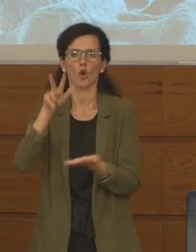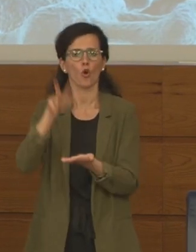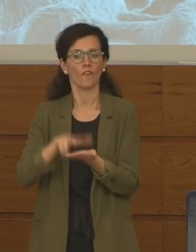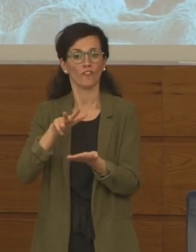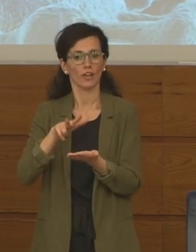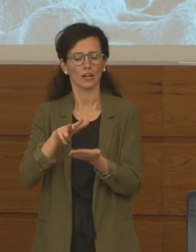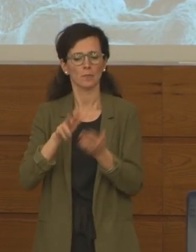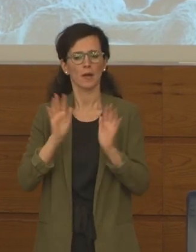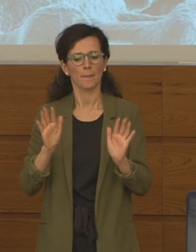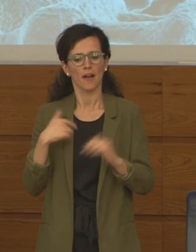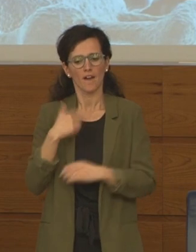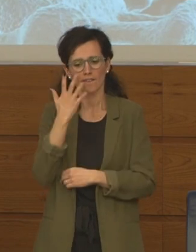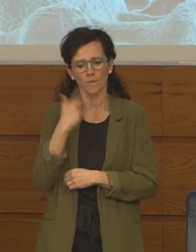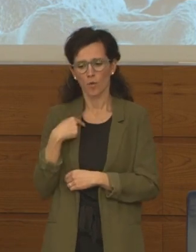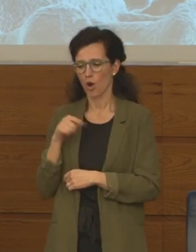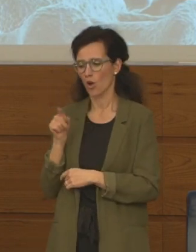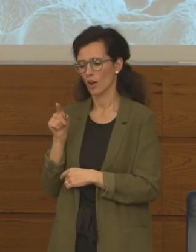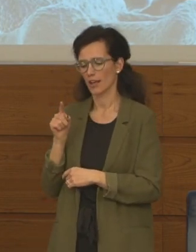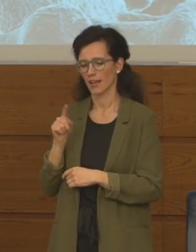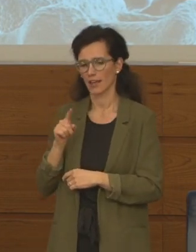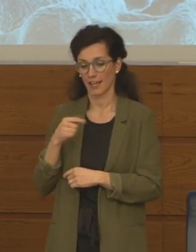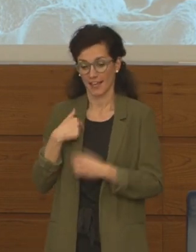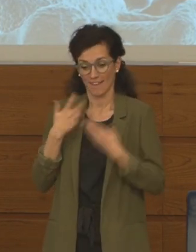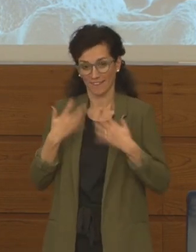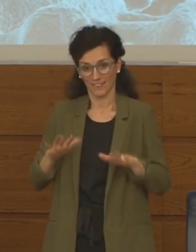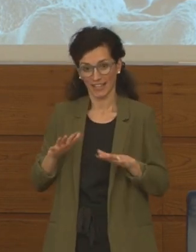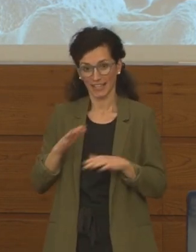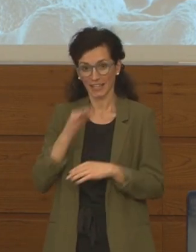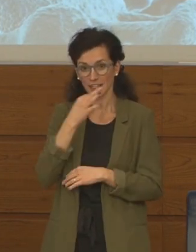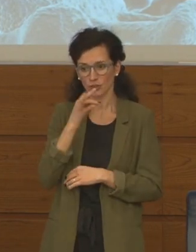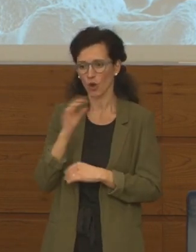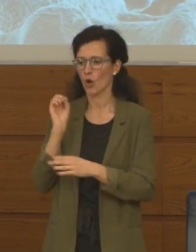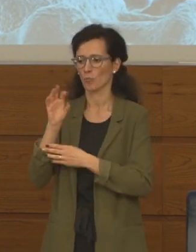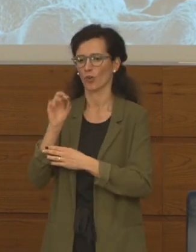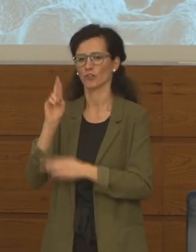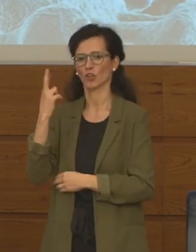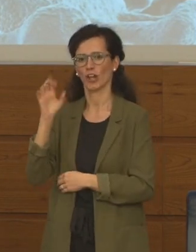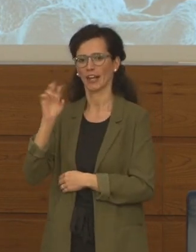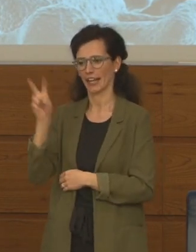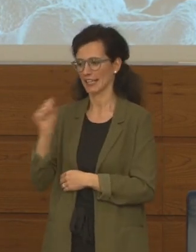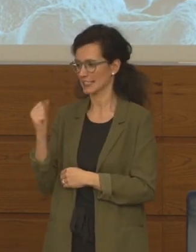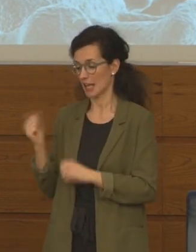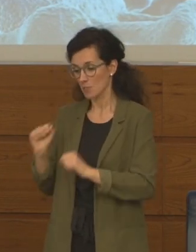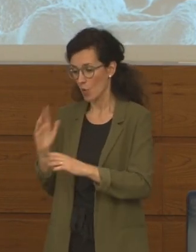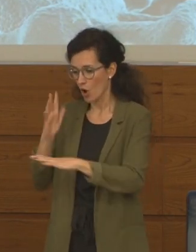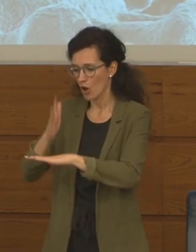fare intervenire subito dopo di me il professor Rezza che questa patologia